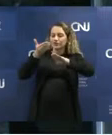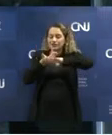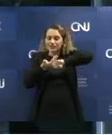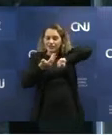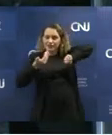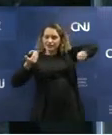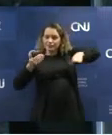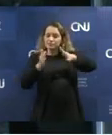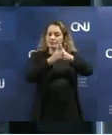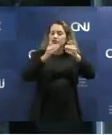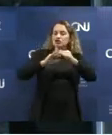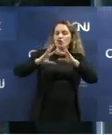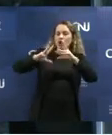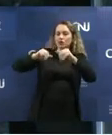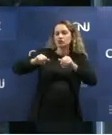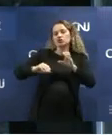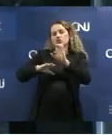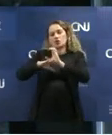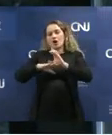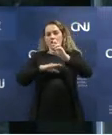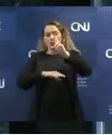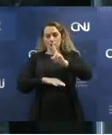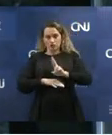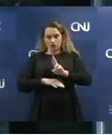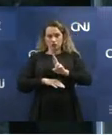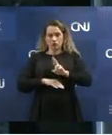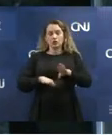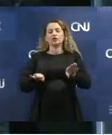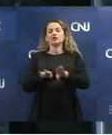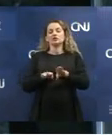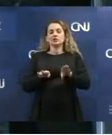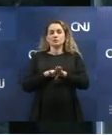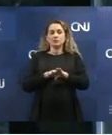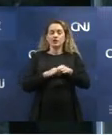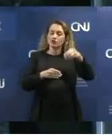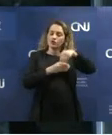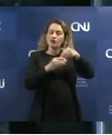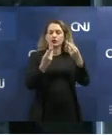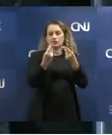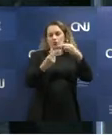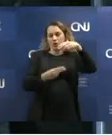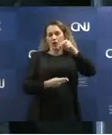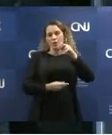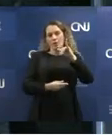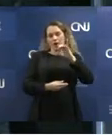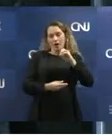Sigo o entendimento pousado pelo conselheiro Mário Maia no sentido de negar o afastamento e como voto,